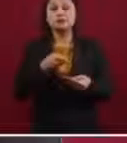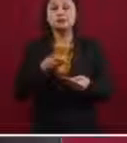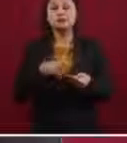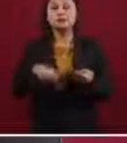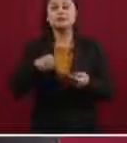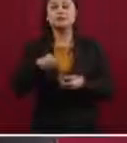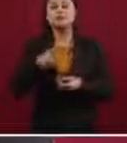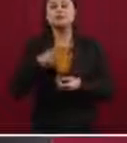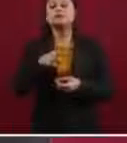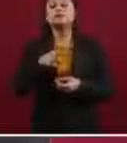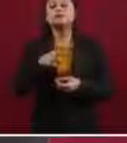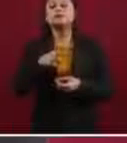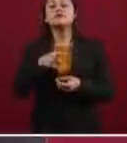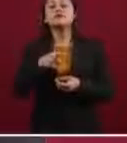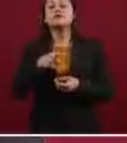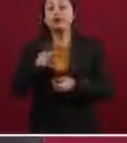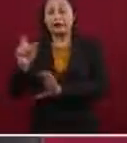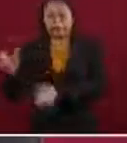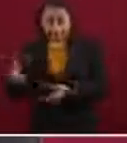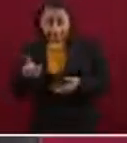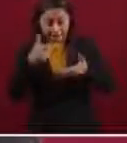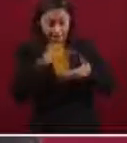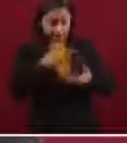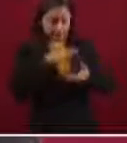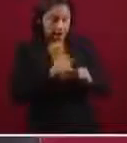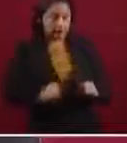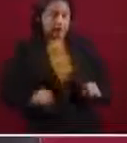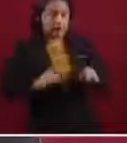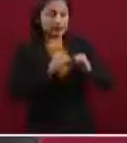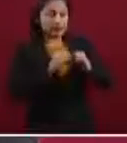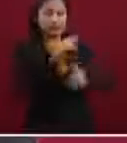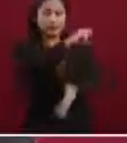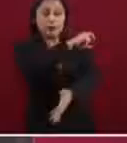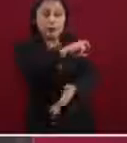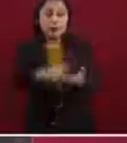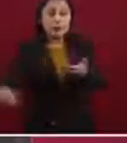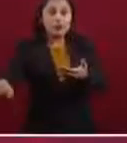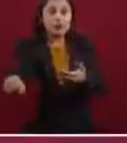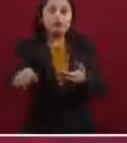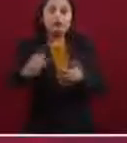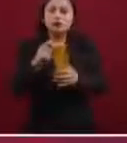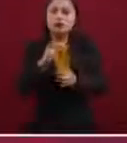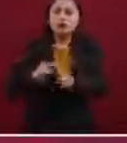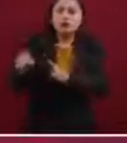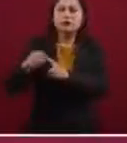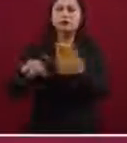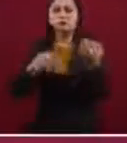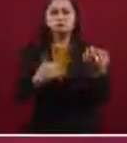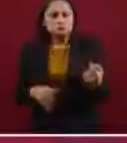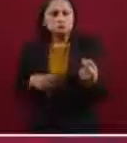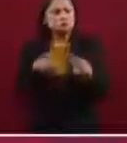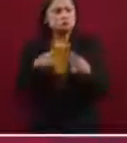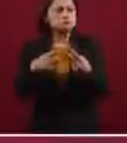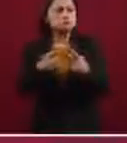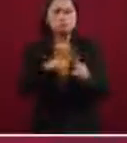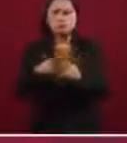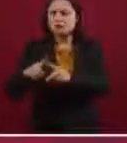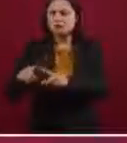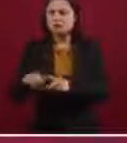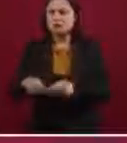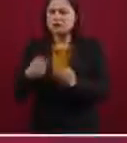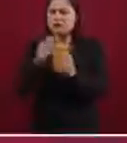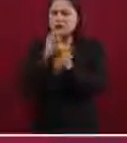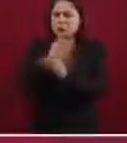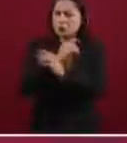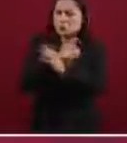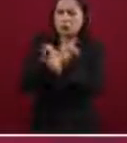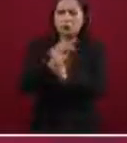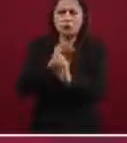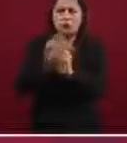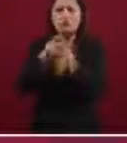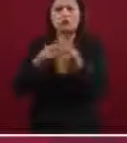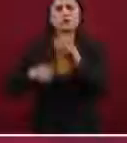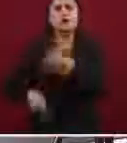la compra de instrumentos musicales para niños en Oaxaca, en Guerrero, porque es lo mismo;